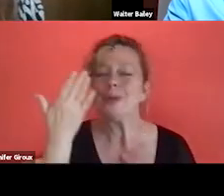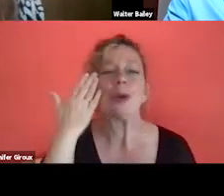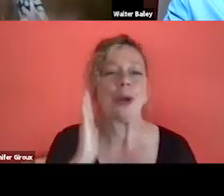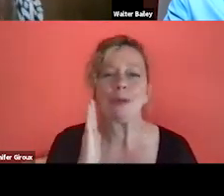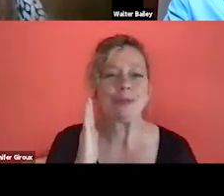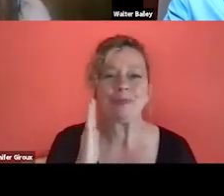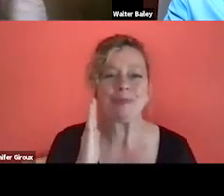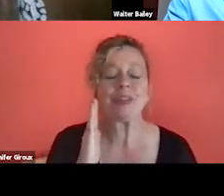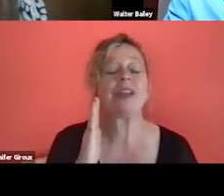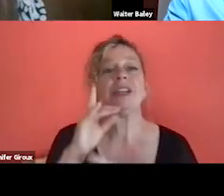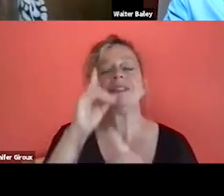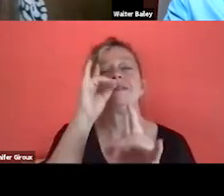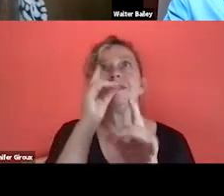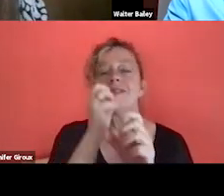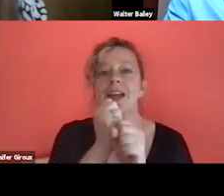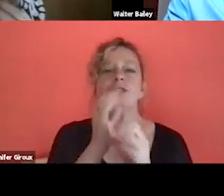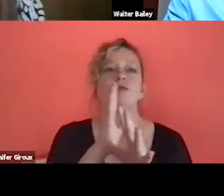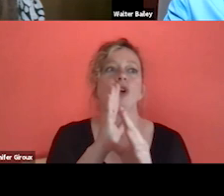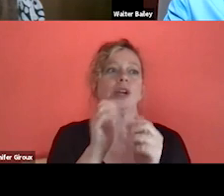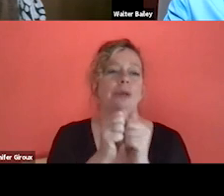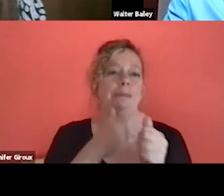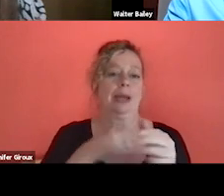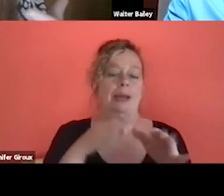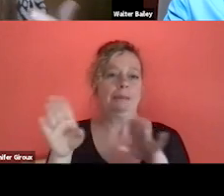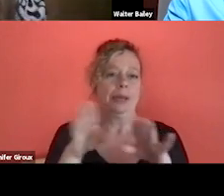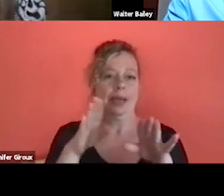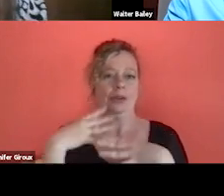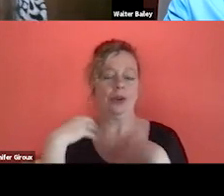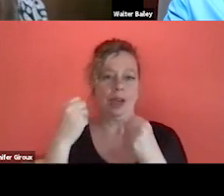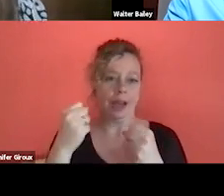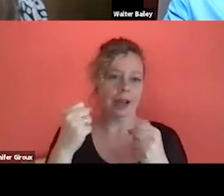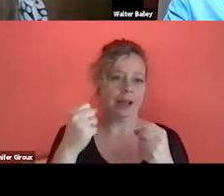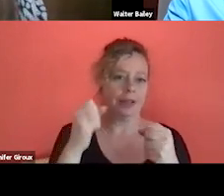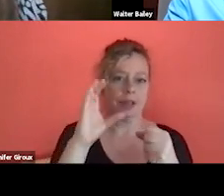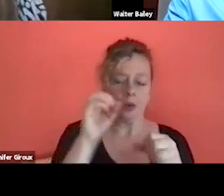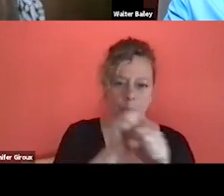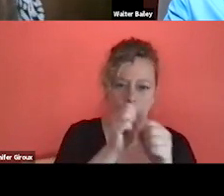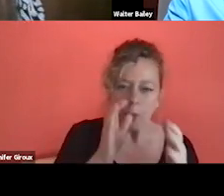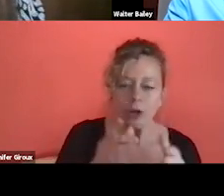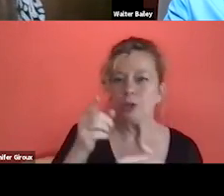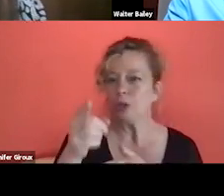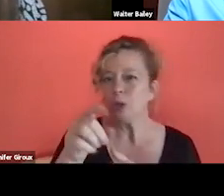Ha sido fascinante hablar con mis colegas de salud conductual, con usted, con muchos otros y prepararme para esta presentación,